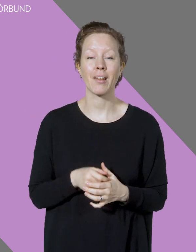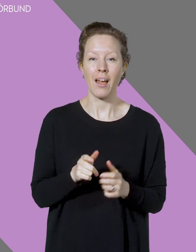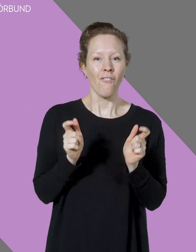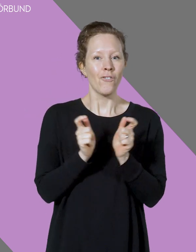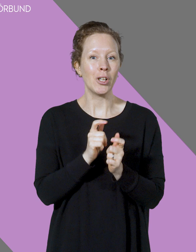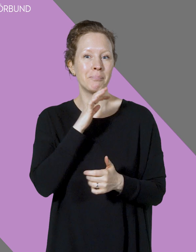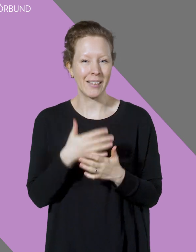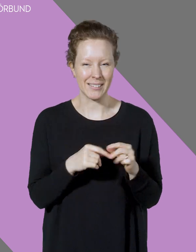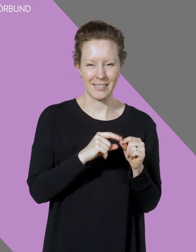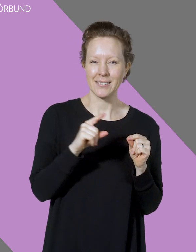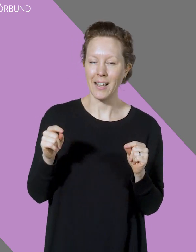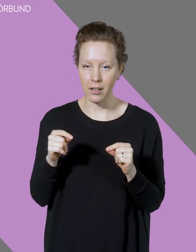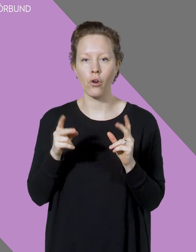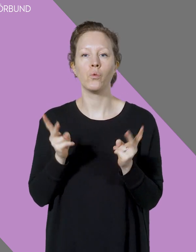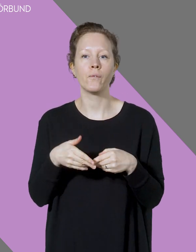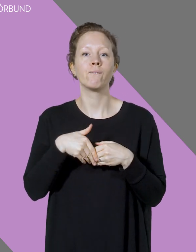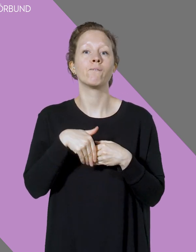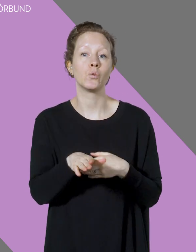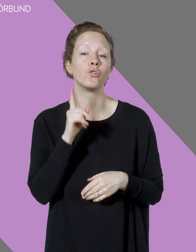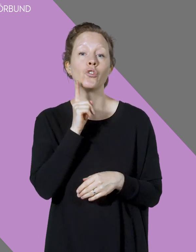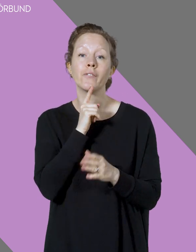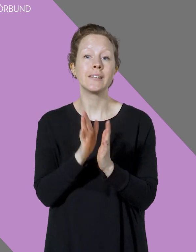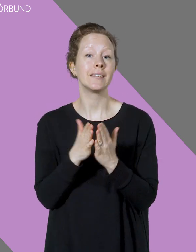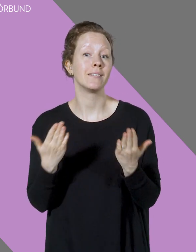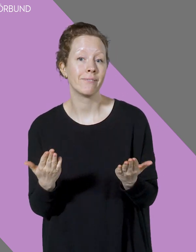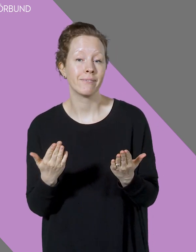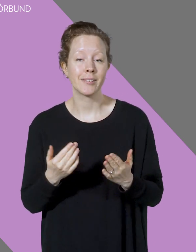Serien Föreningsberättelser fortsätter också i Dövas tidskrift.